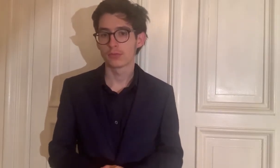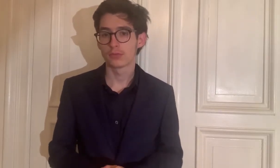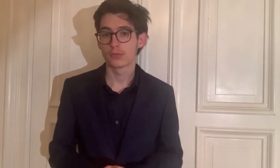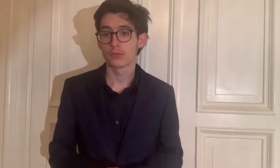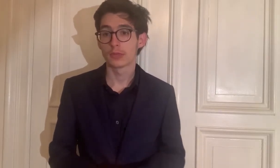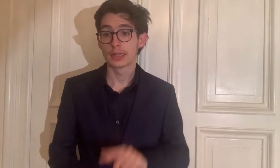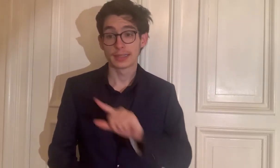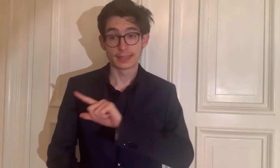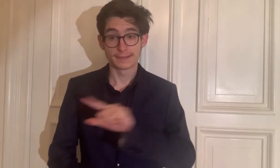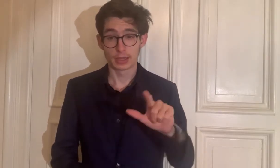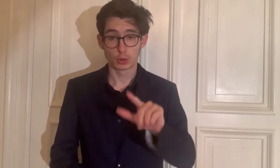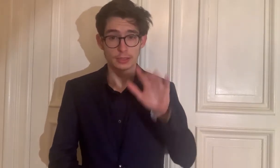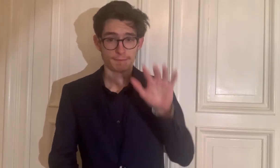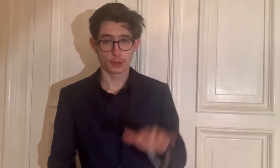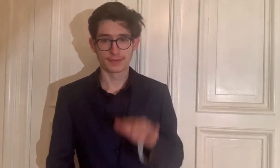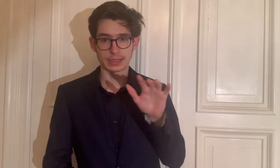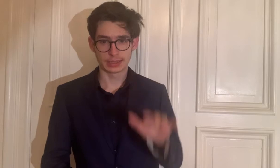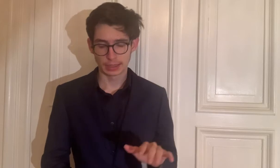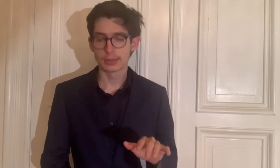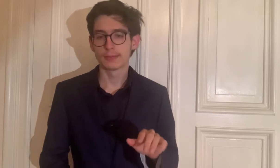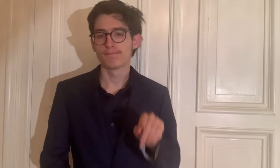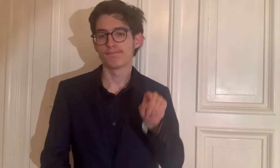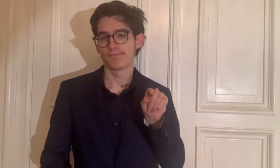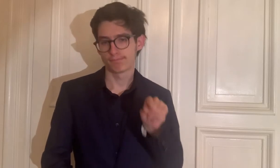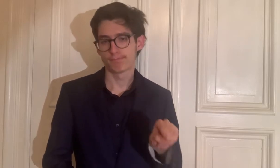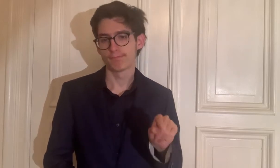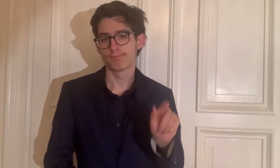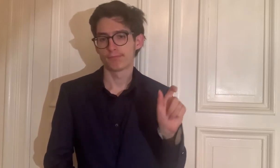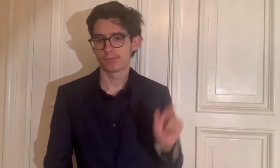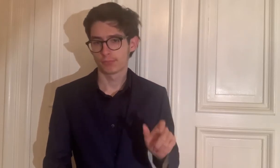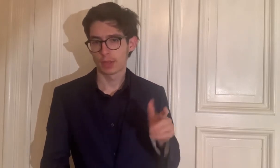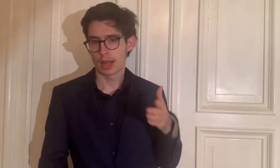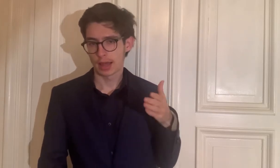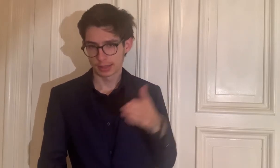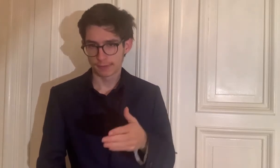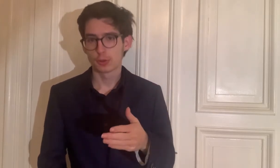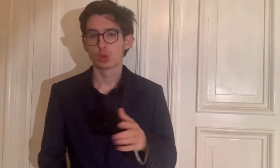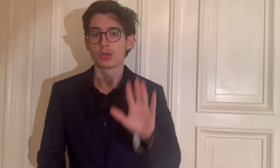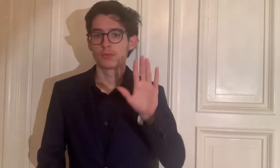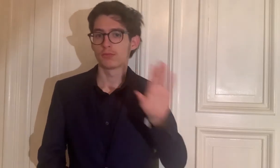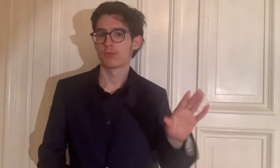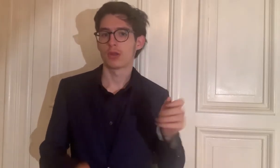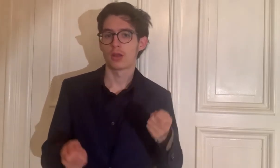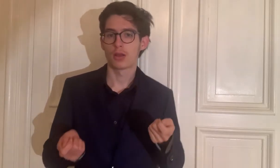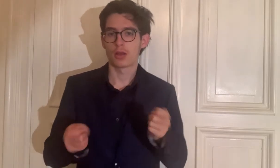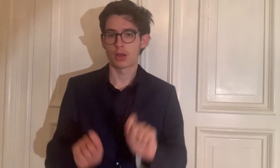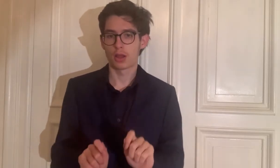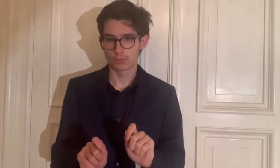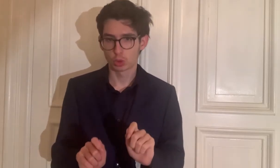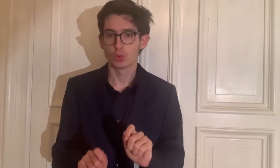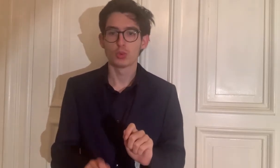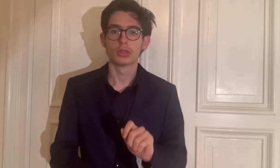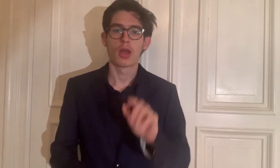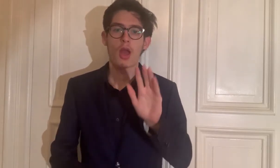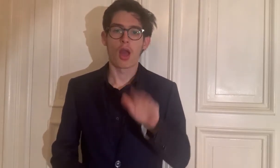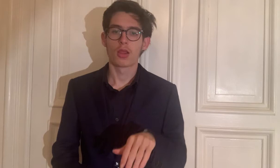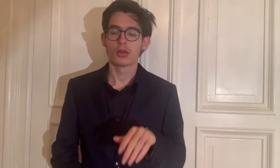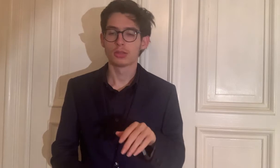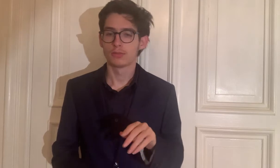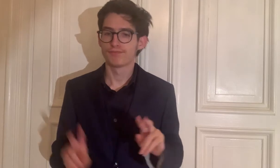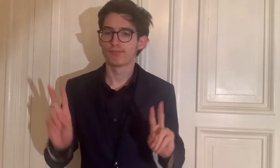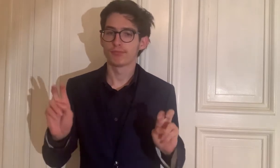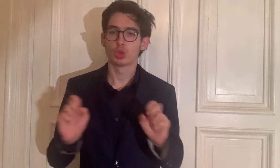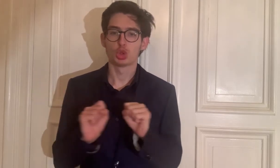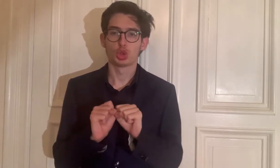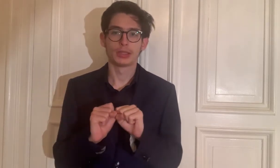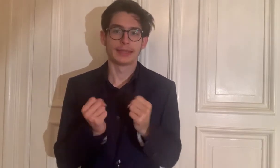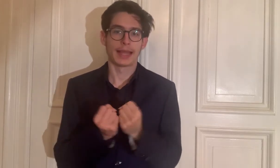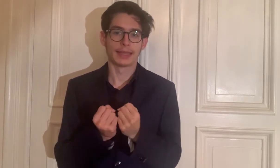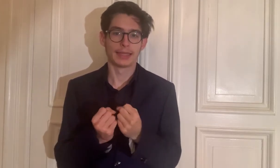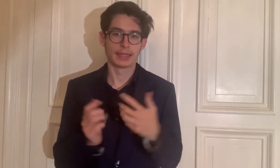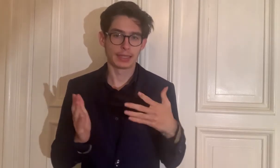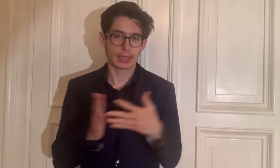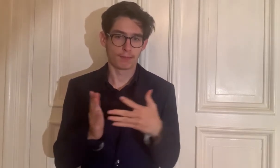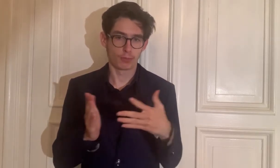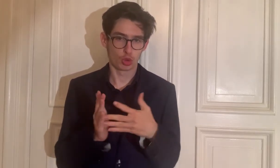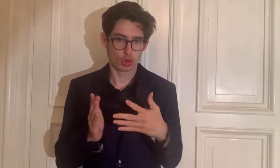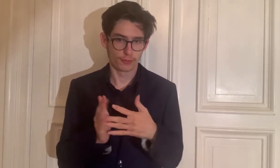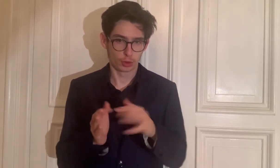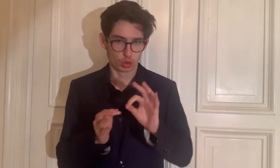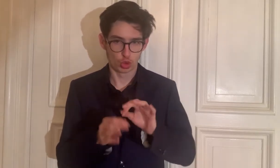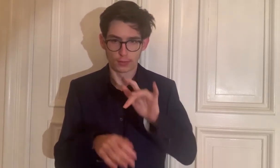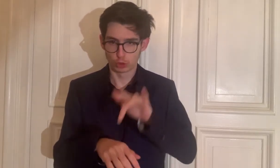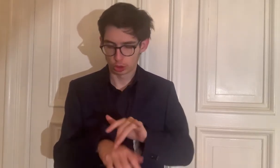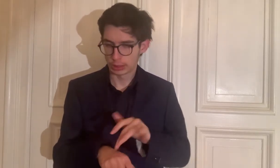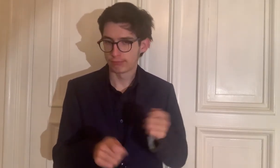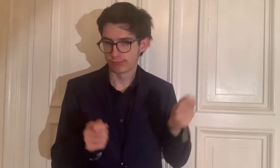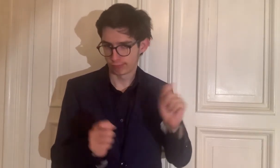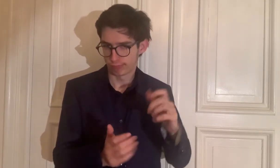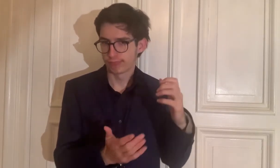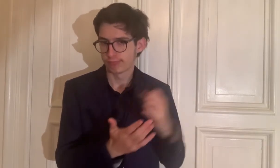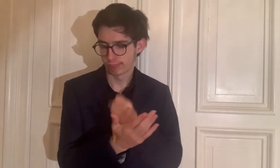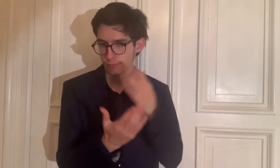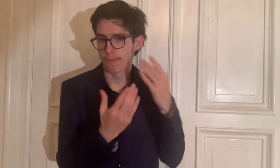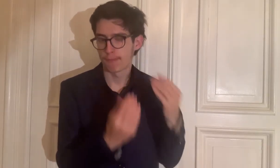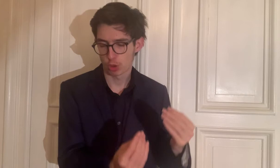Im 2015 hat sie ihren Abschluss als „staatliche geprüfte Dolmetscherin“ erworben.